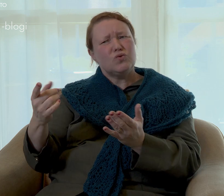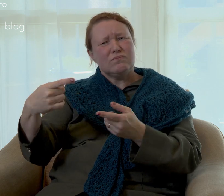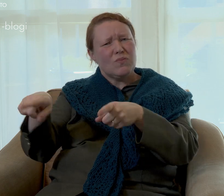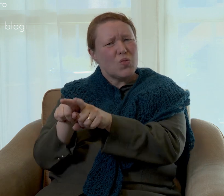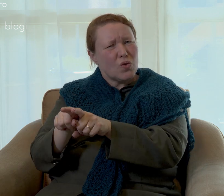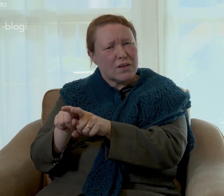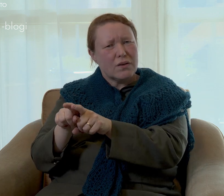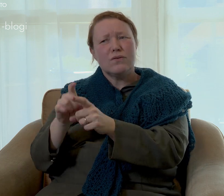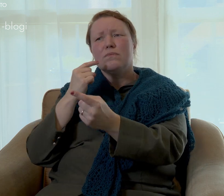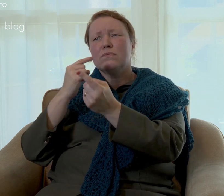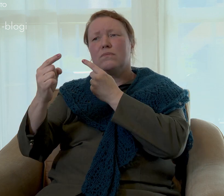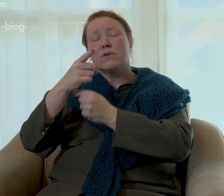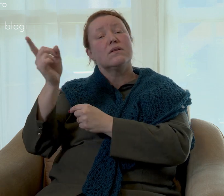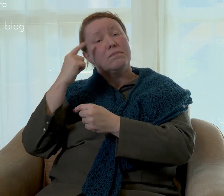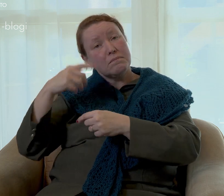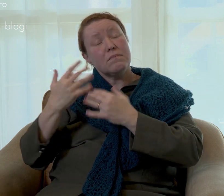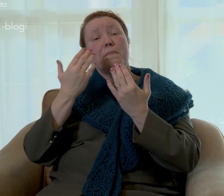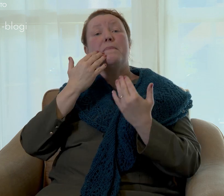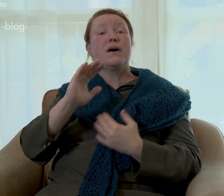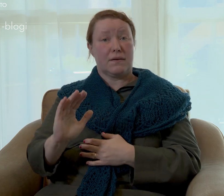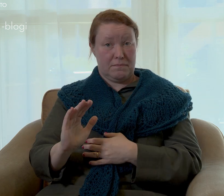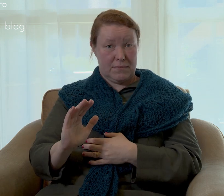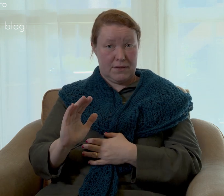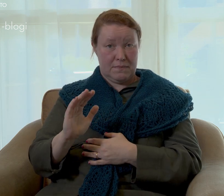ja kuulovammapuolen tarpeita ja toiveita.